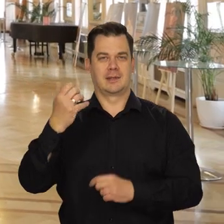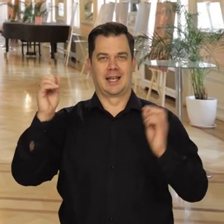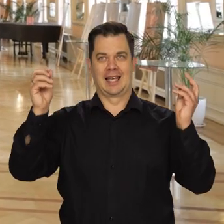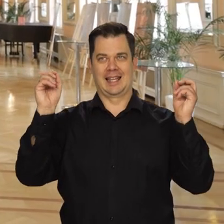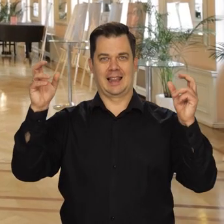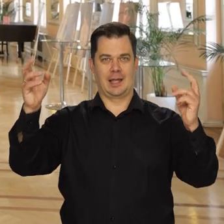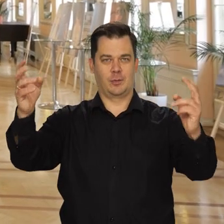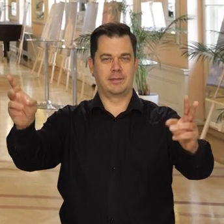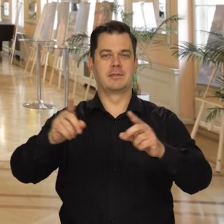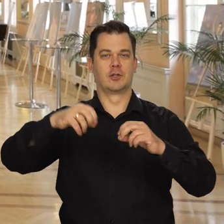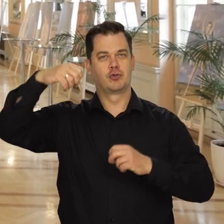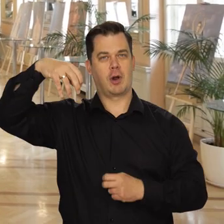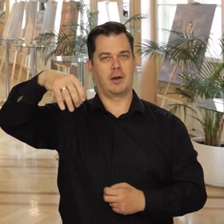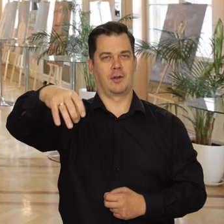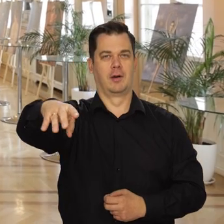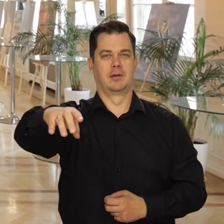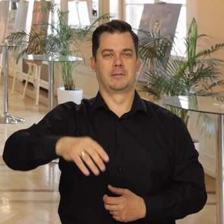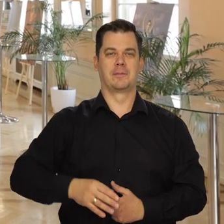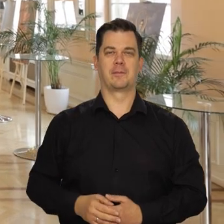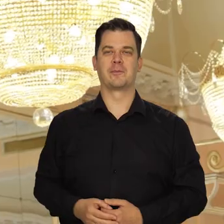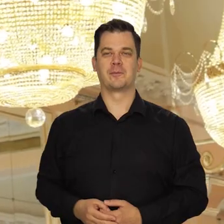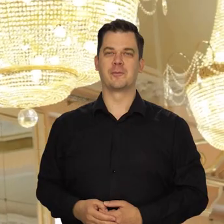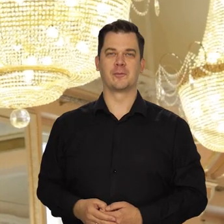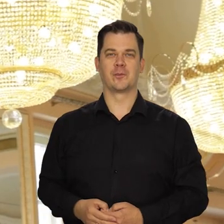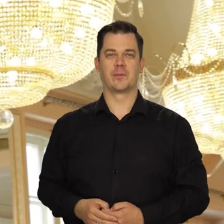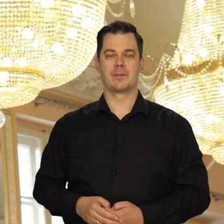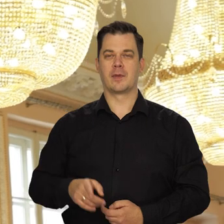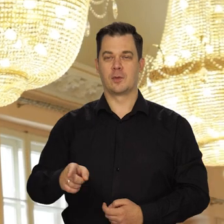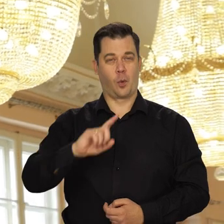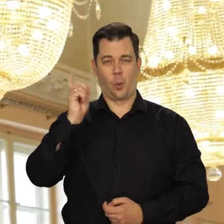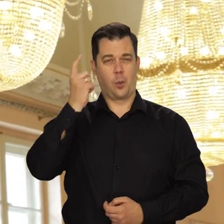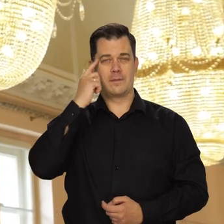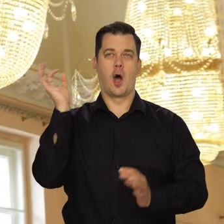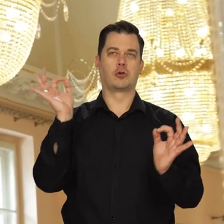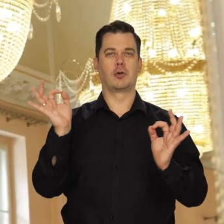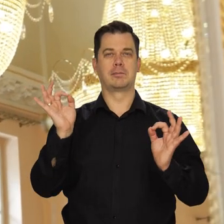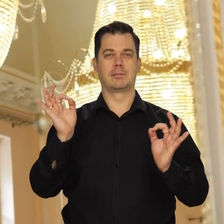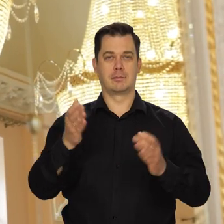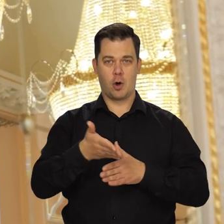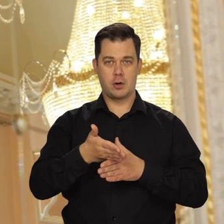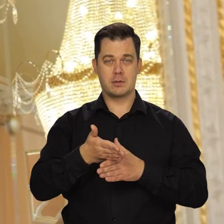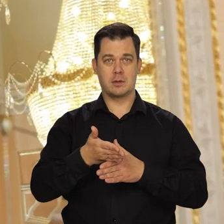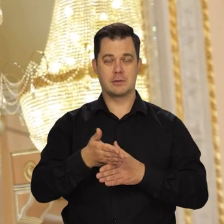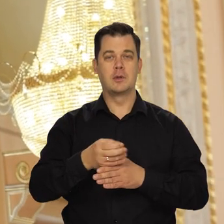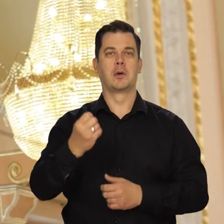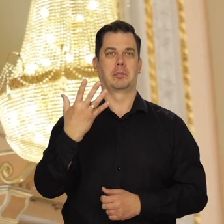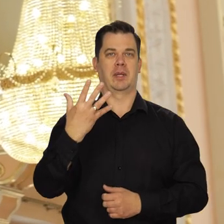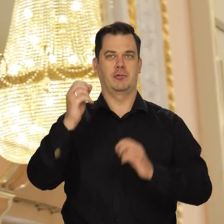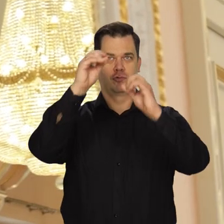i żyrandoli kryształowych. Główną ozdobę foyer Opery Wrocławskiej stanowi 5 żyrandoli kryształowych,